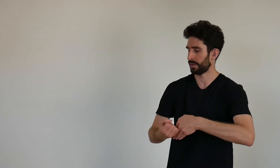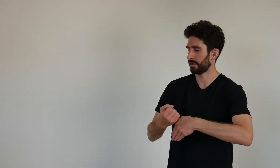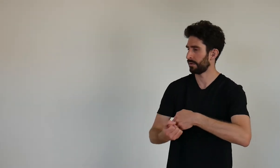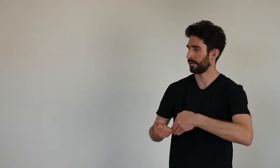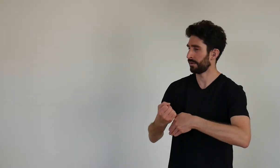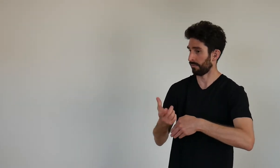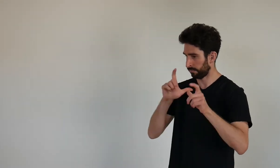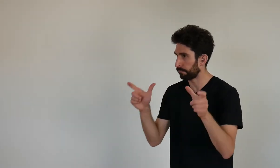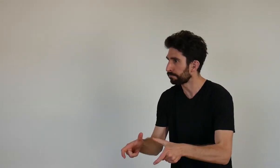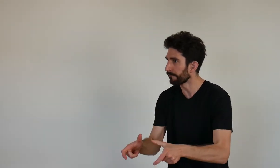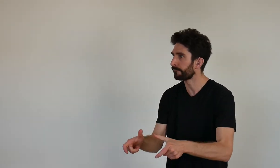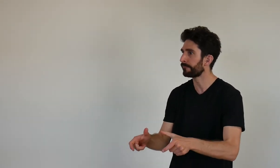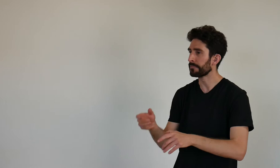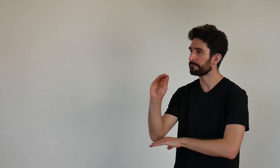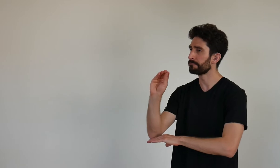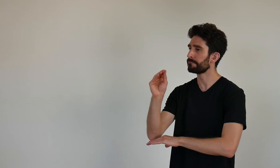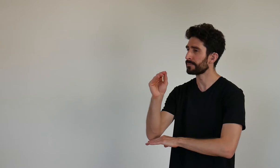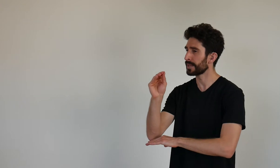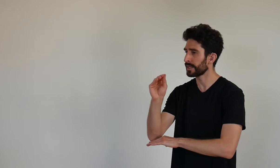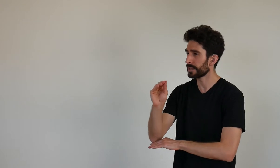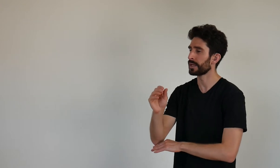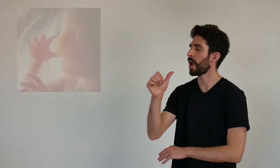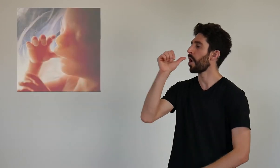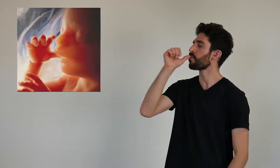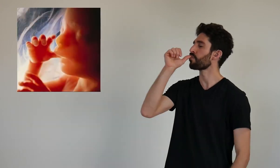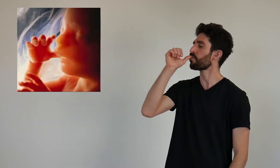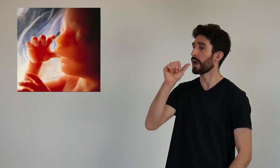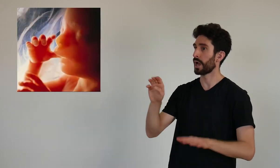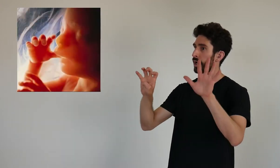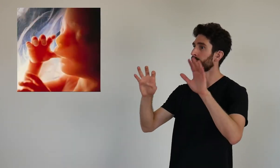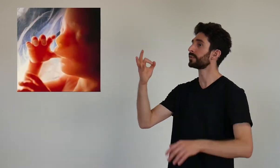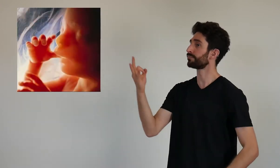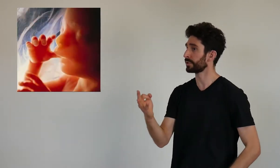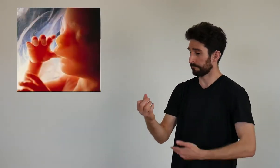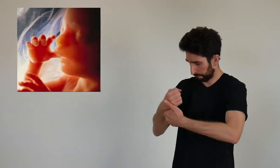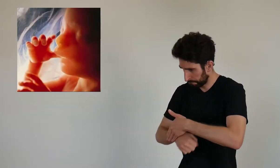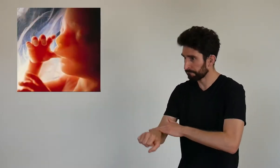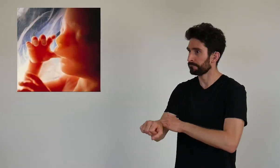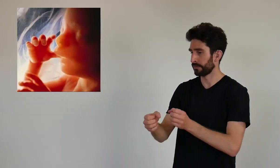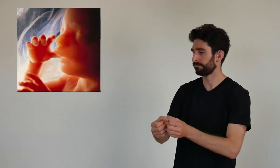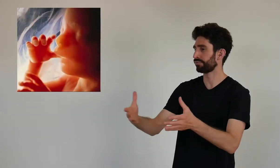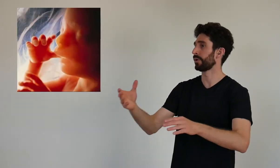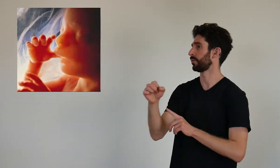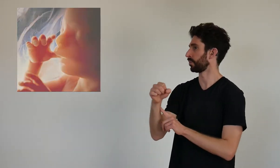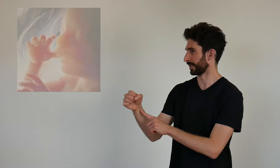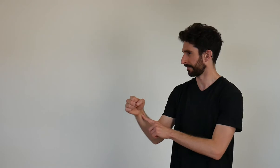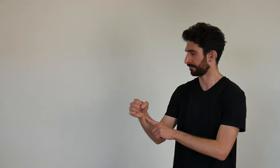par échographie, nous avons décelé que 90% de bébés sucaient leur pouce droite et qu'après la naissance ils étaient majoritairement droitiers.